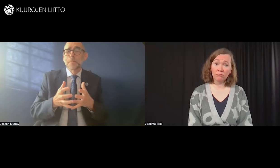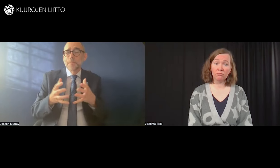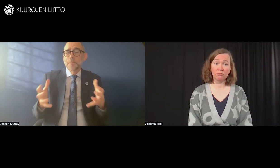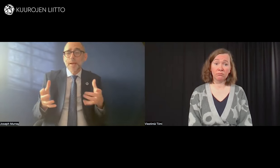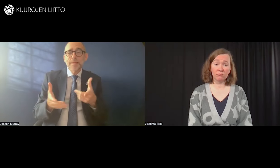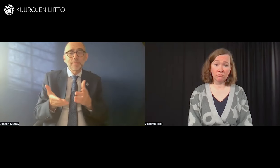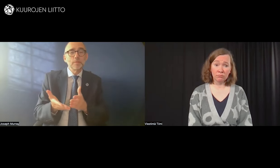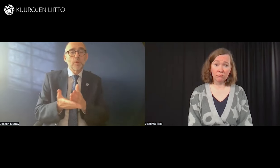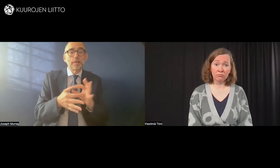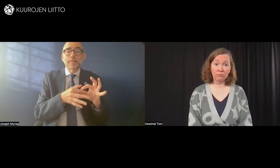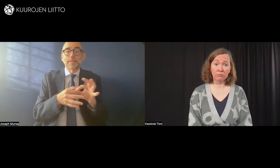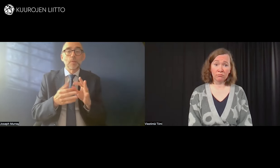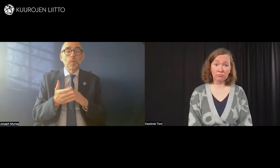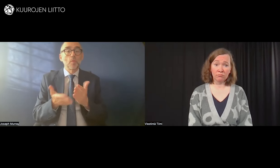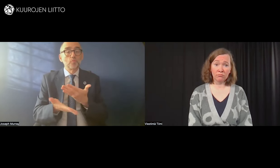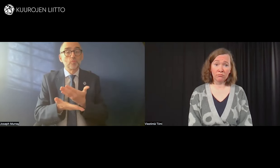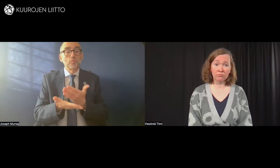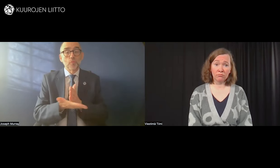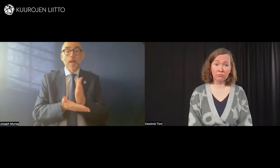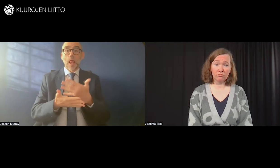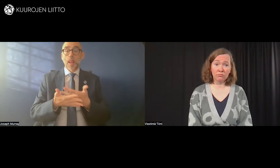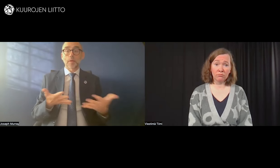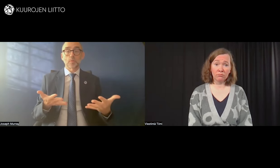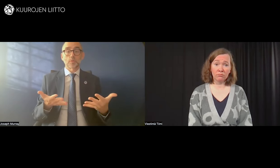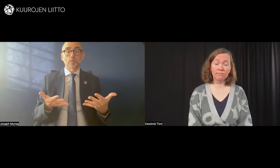Oikeuksista suurin on kuuron lapsen oikeus omaan kieleen.